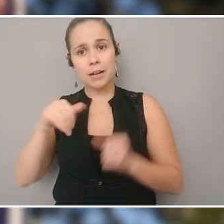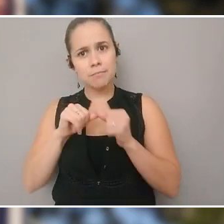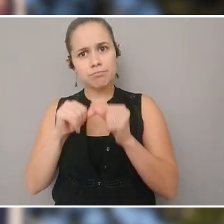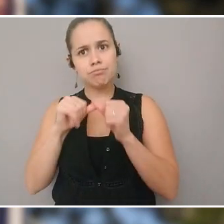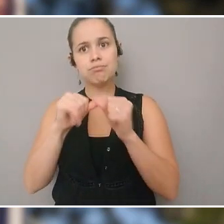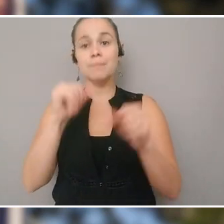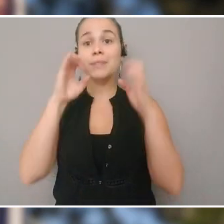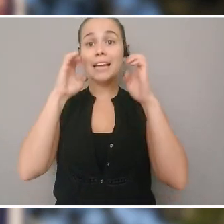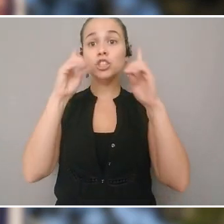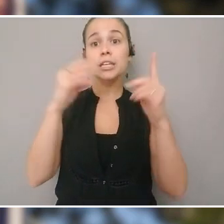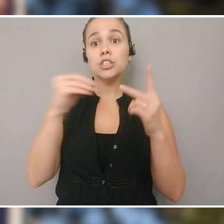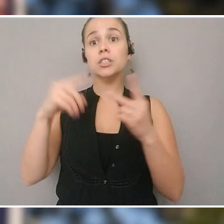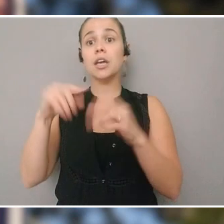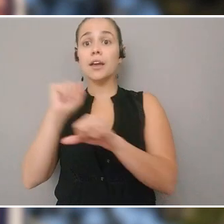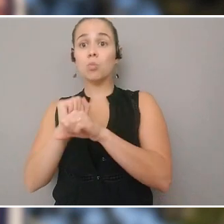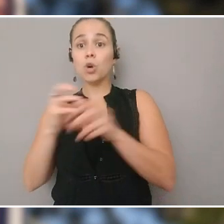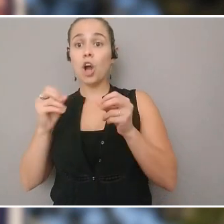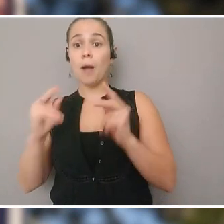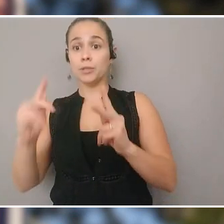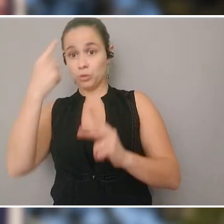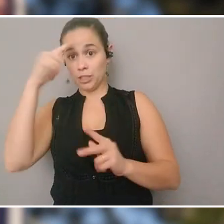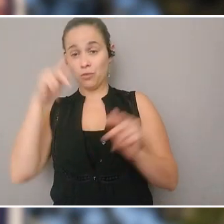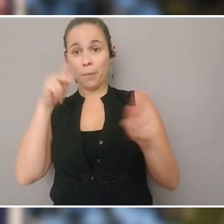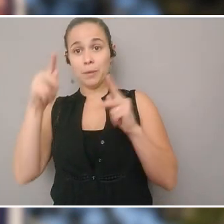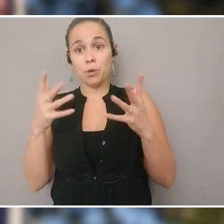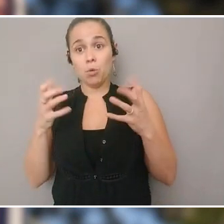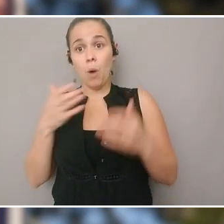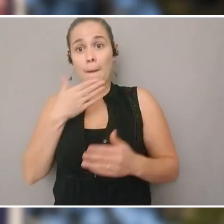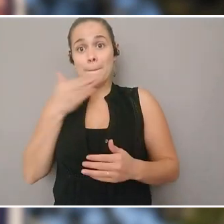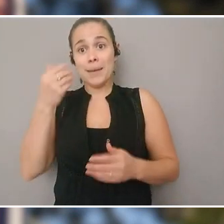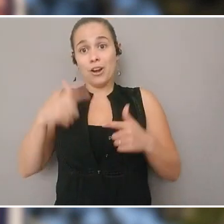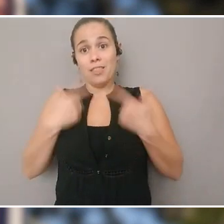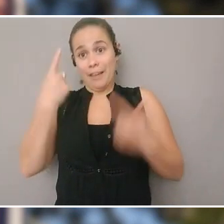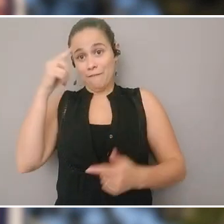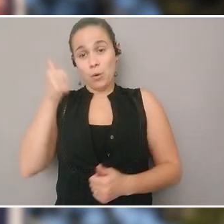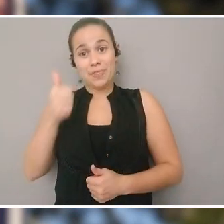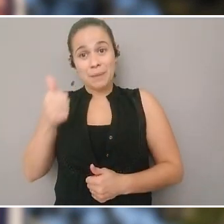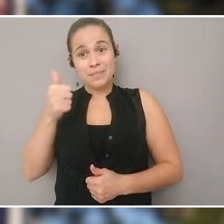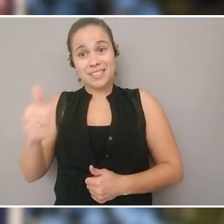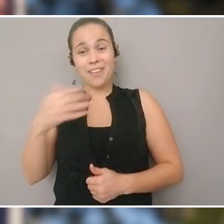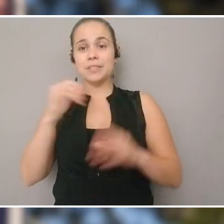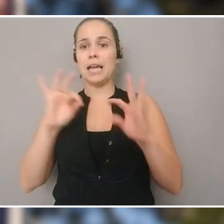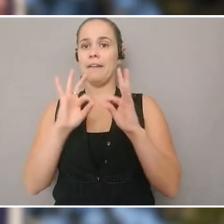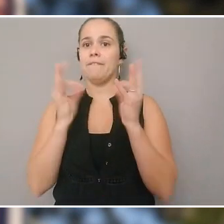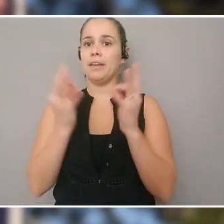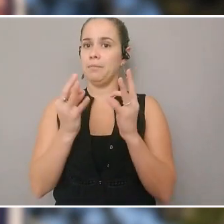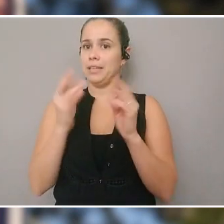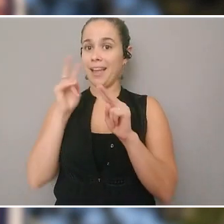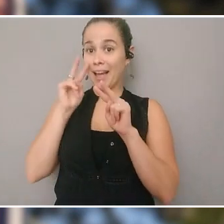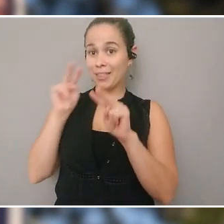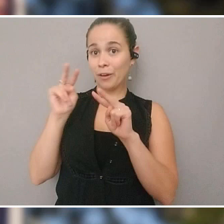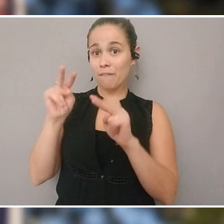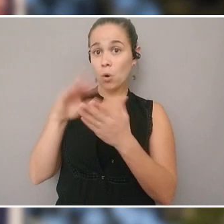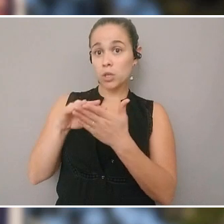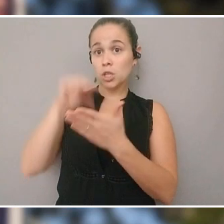aquellos que buscan una vida mejor para ellos mismos y para sus familias. Yo espero